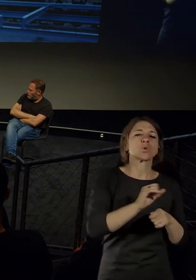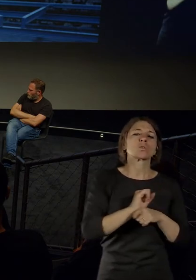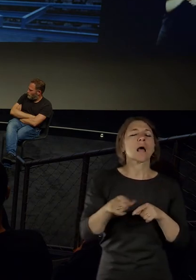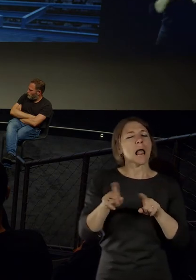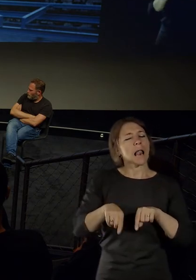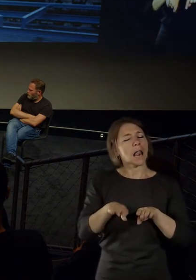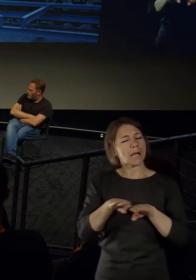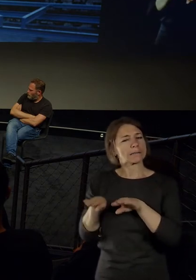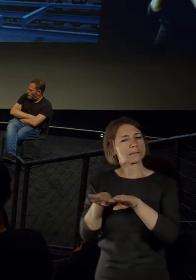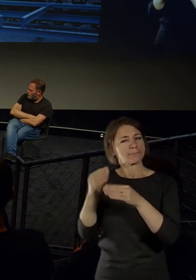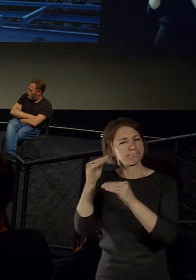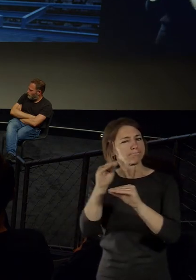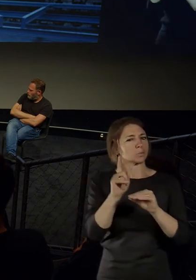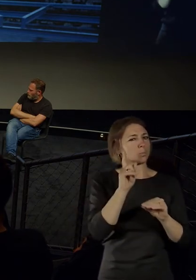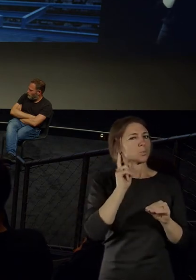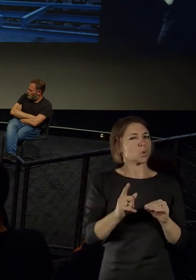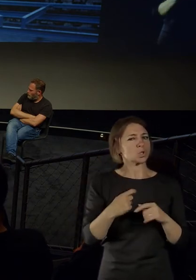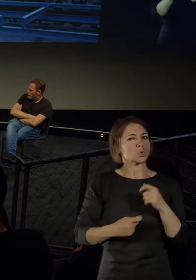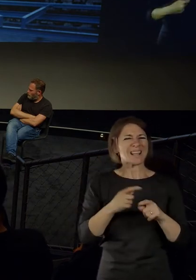S tím charakterem, jak to popisují ty lokality.